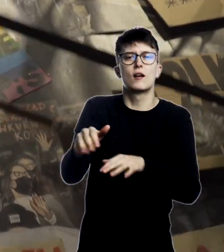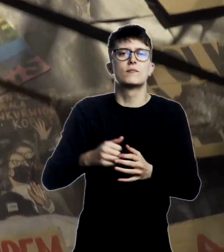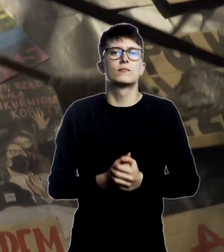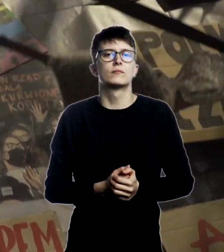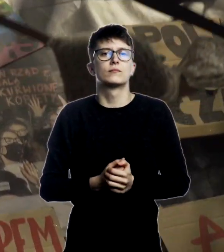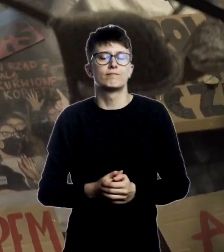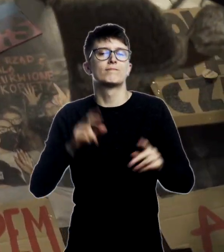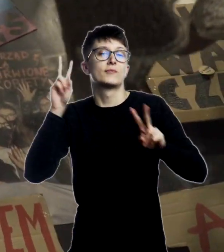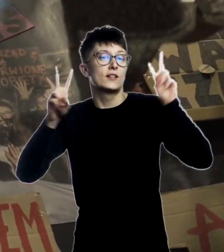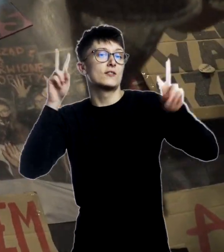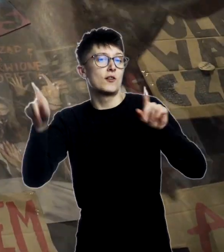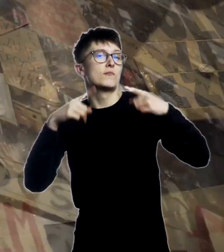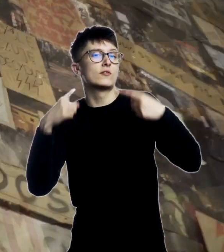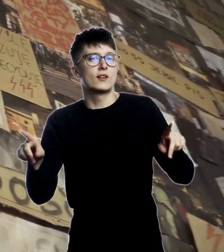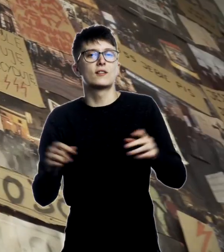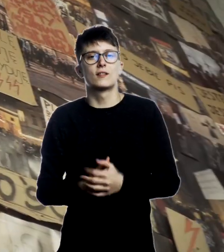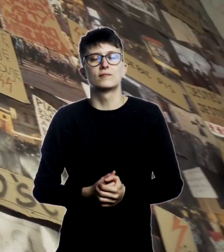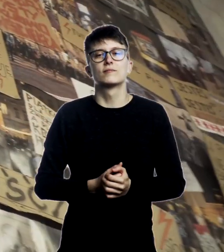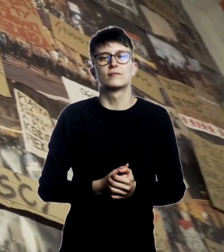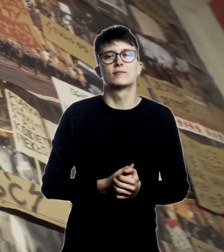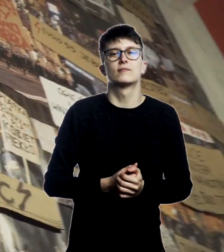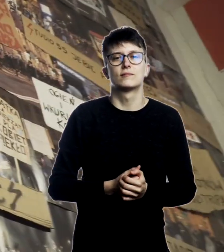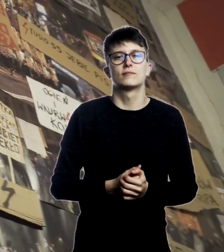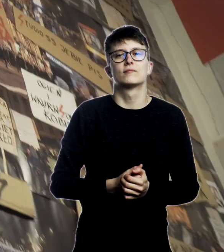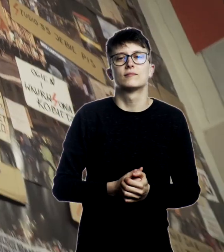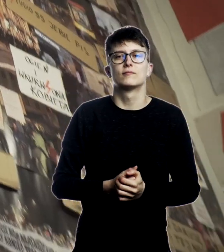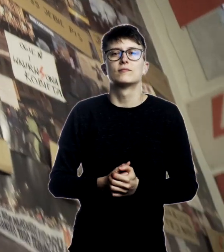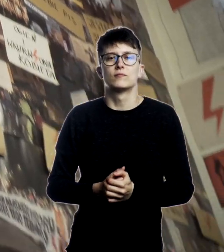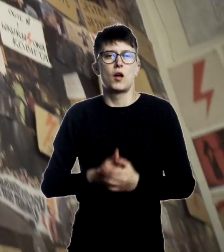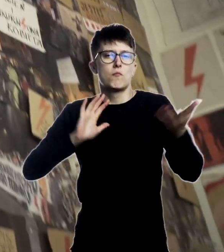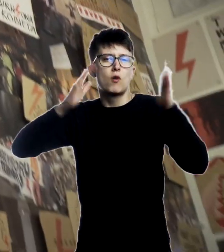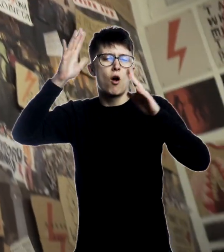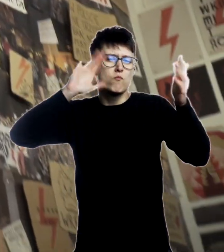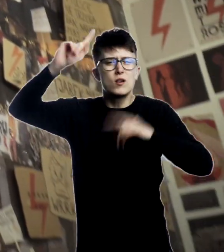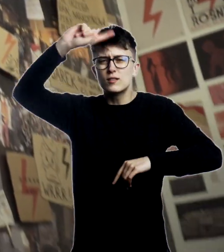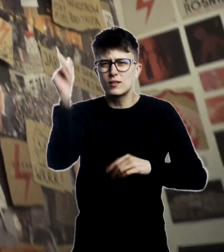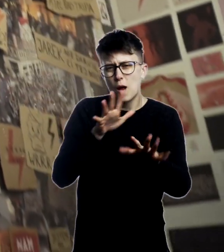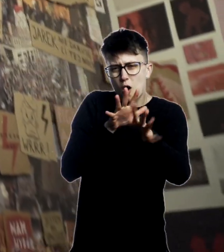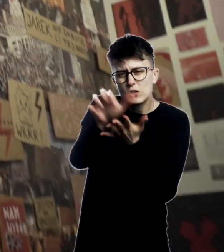[rytmiczna muzyka disco] Brokatu błyskiem rozjebiemy sy..